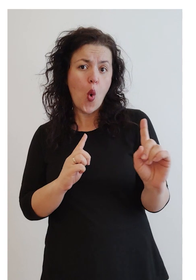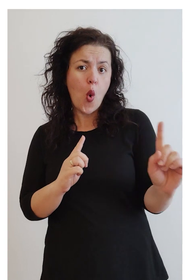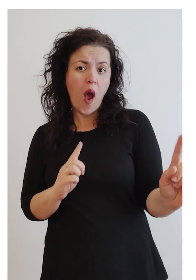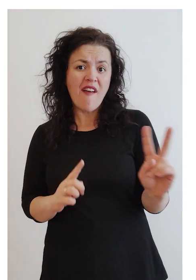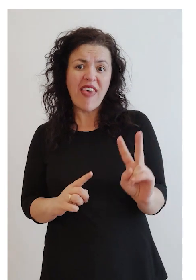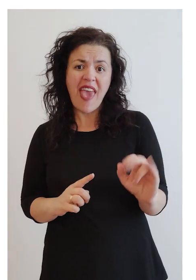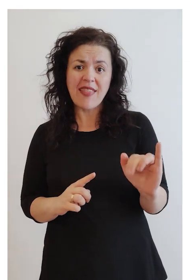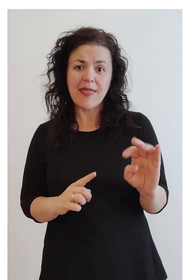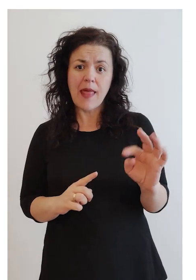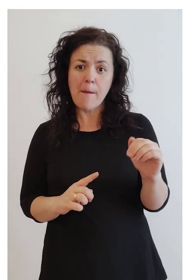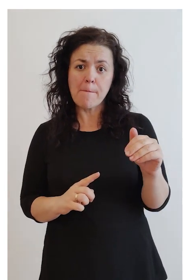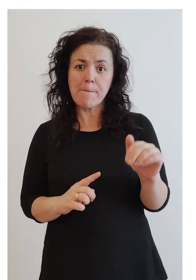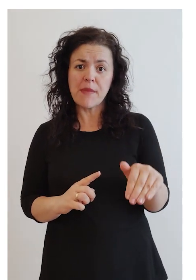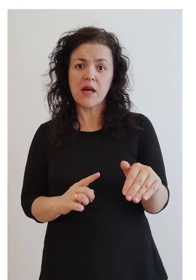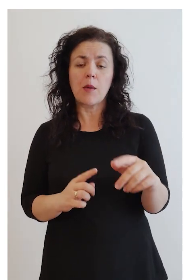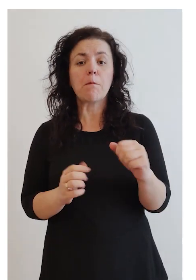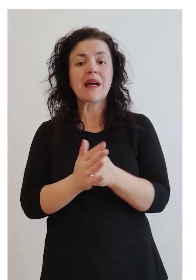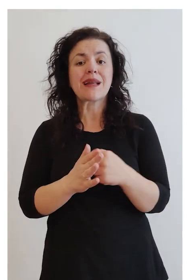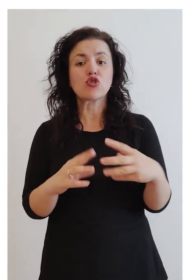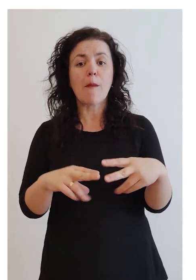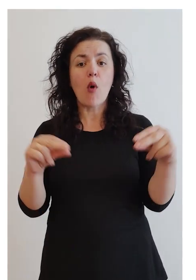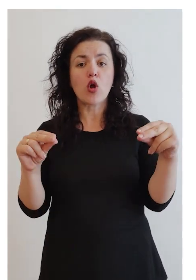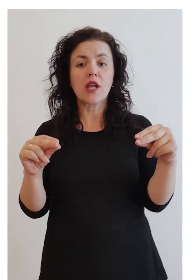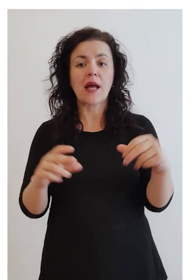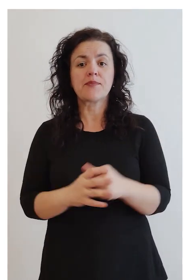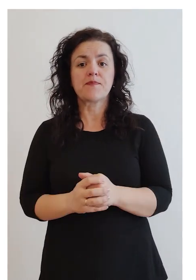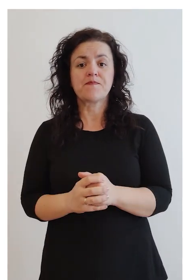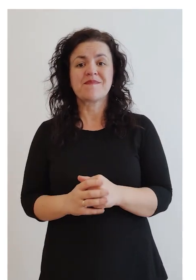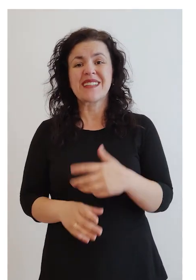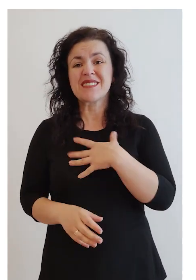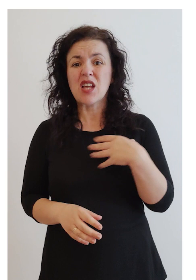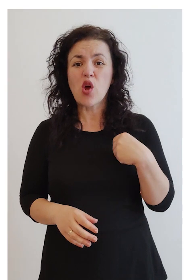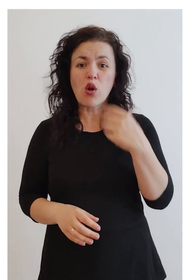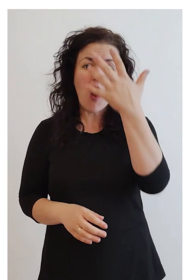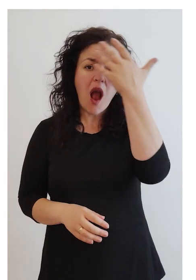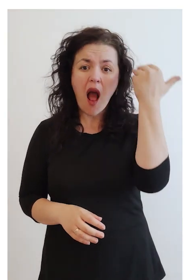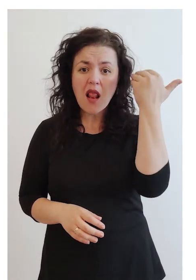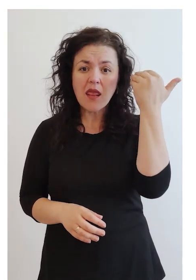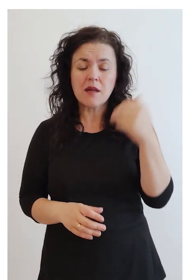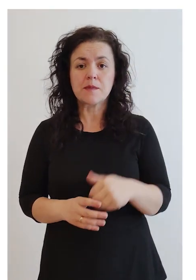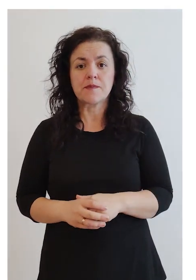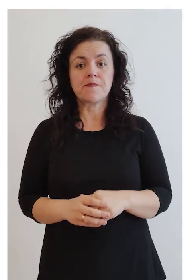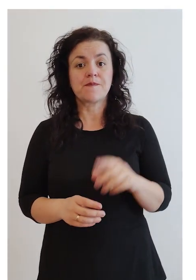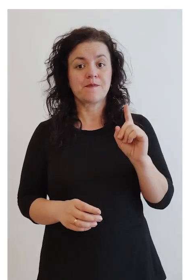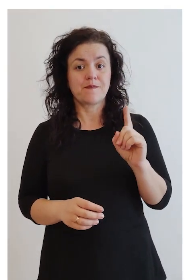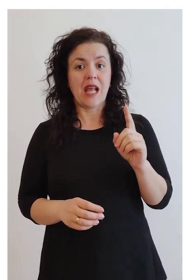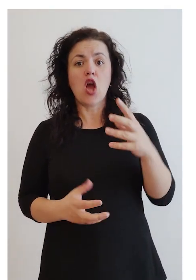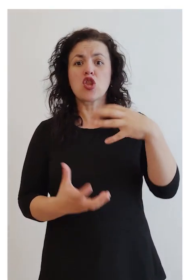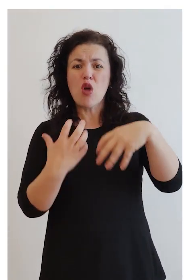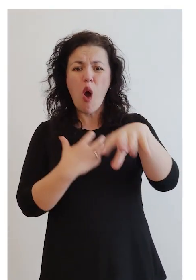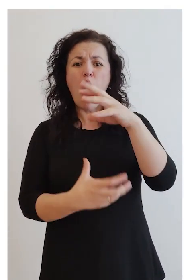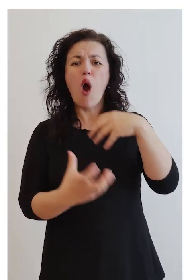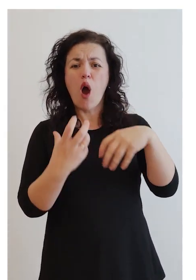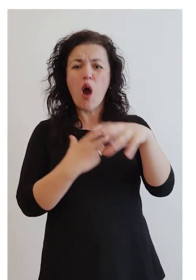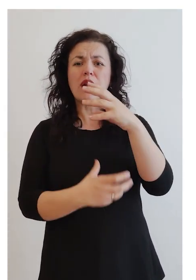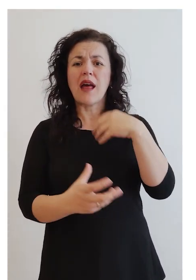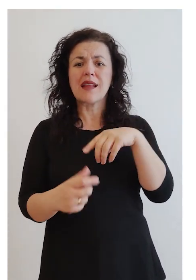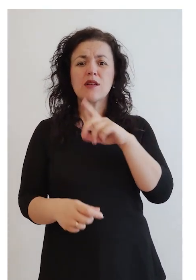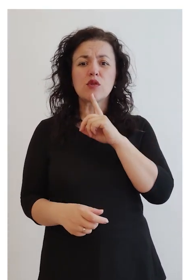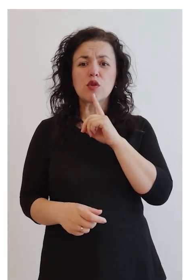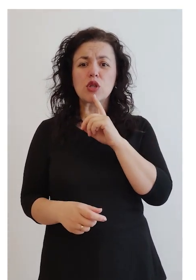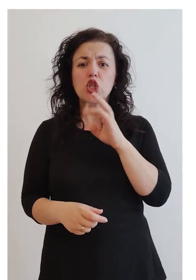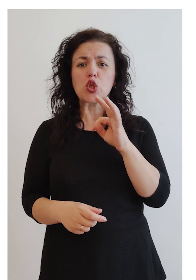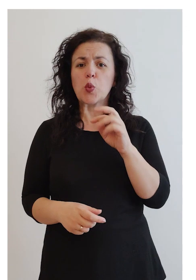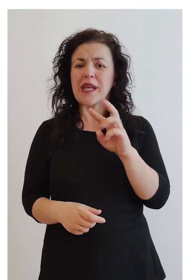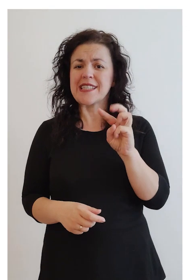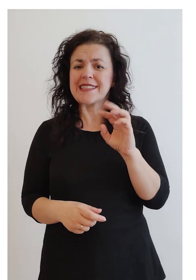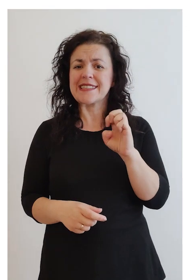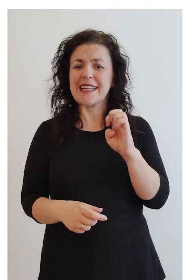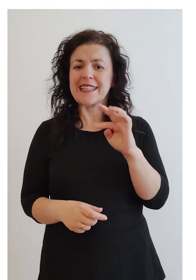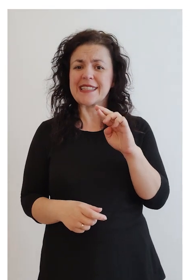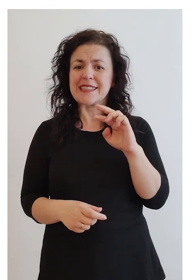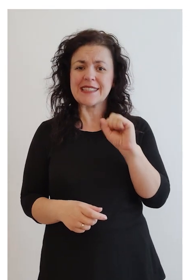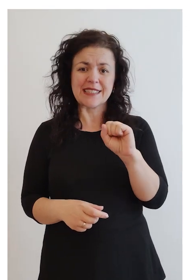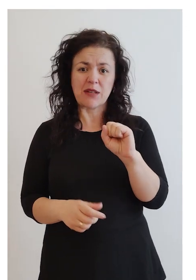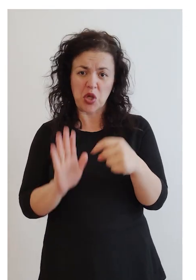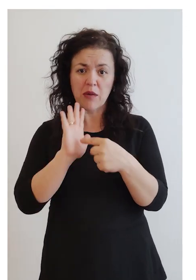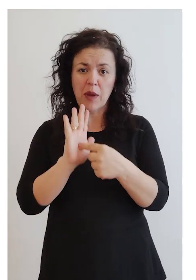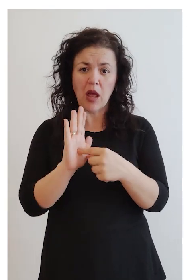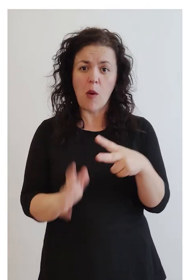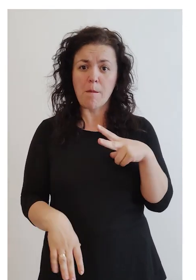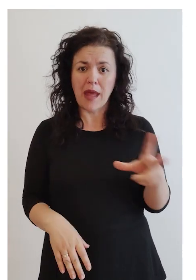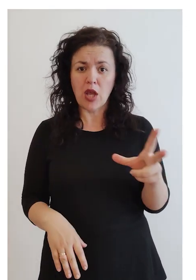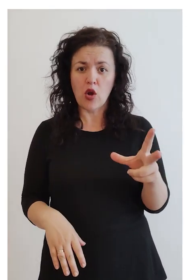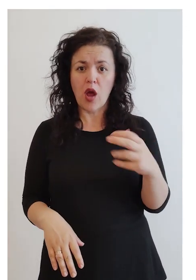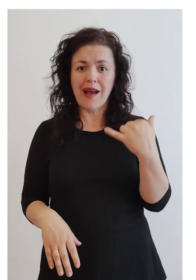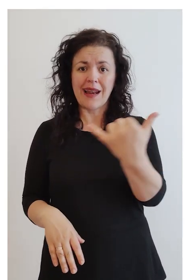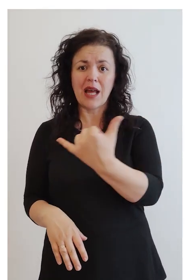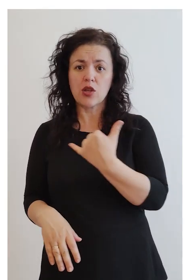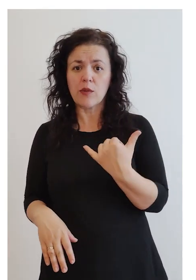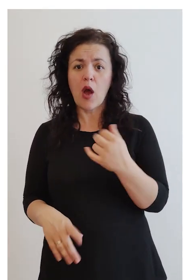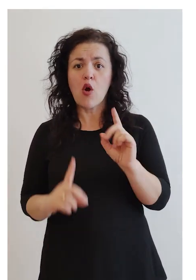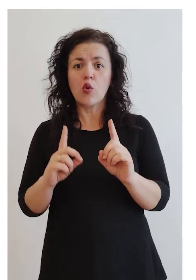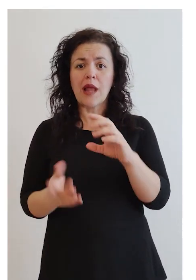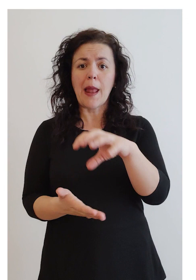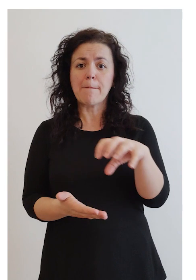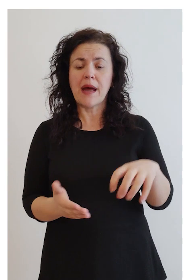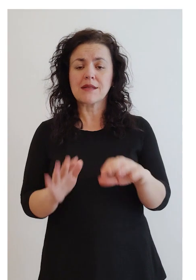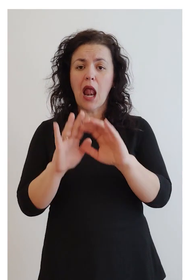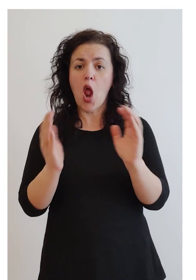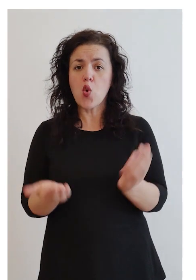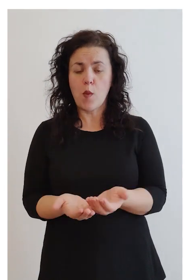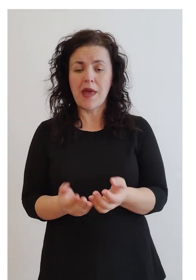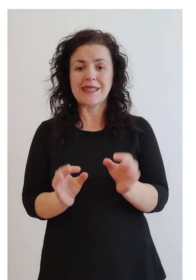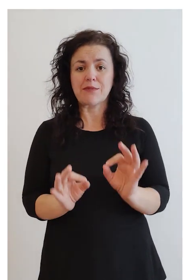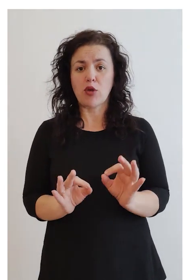Iar tornadele, uneori numite twisters, pot reprezenta un pericol pentru călători în unele părți ale lumii, în special în Statele Unite, cel mai adesea primăvara și vara.